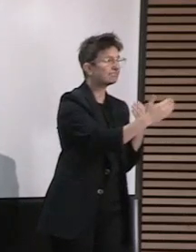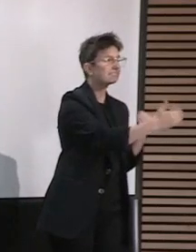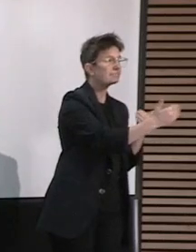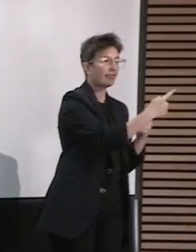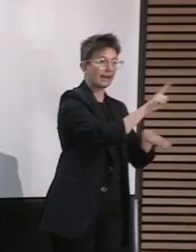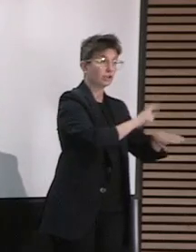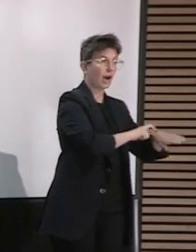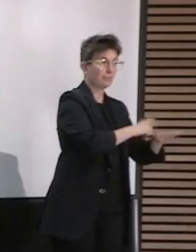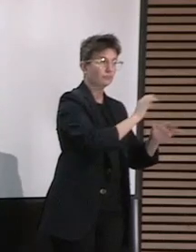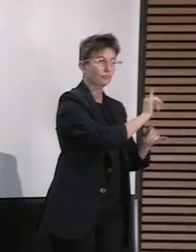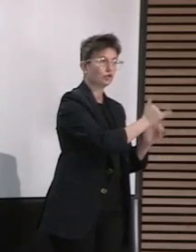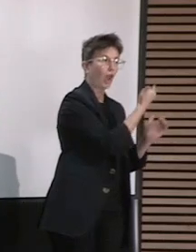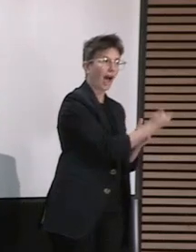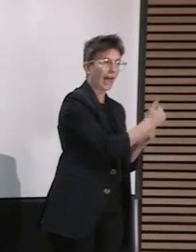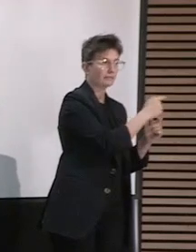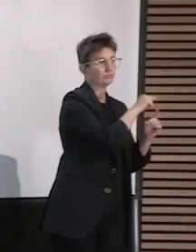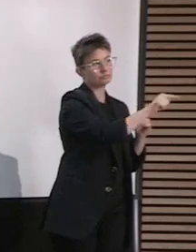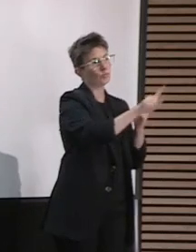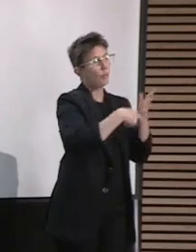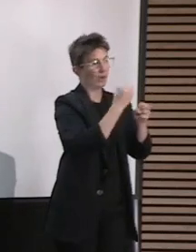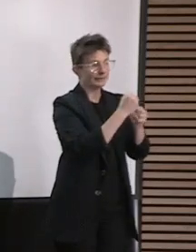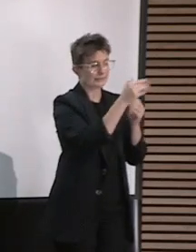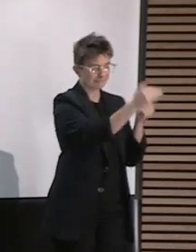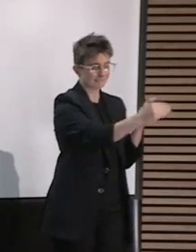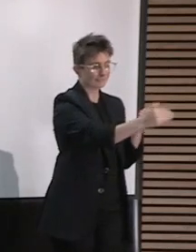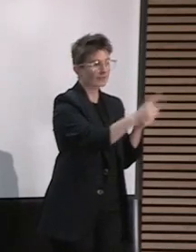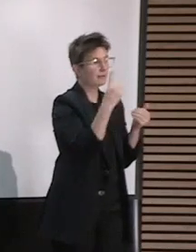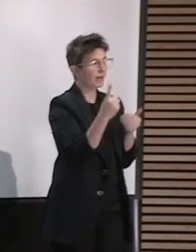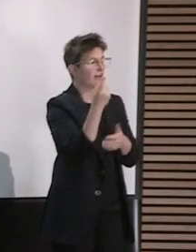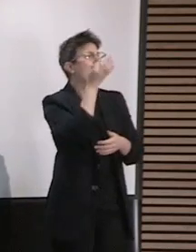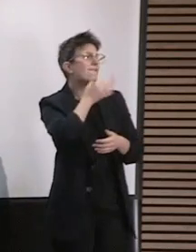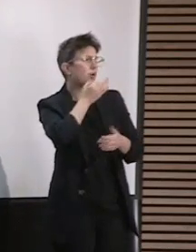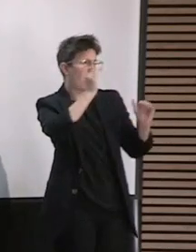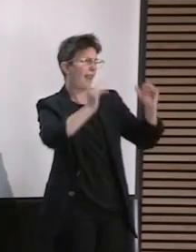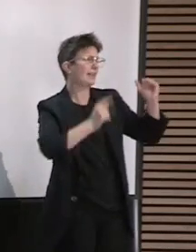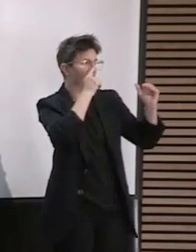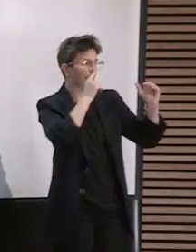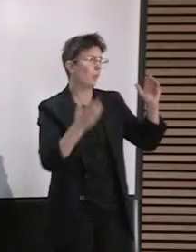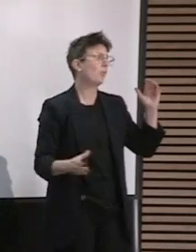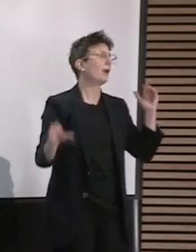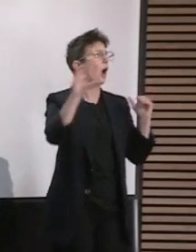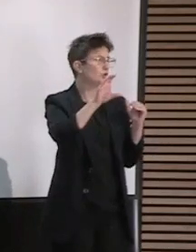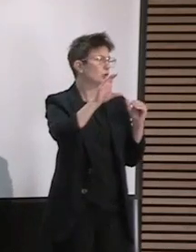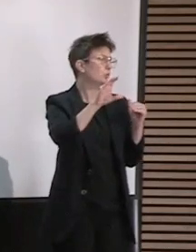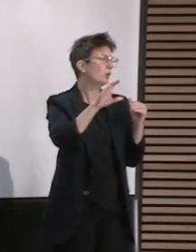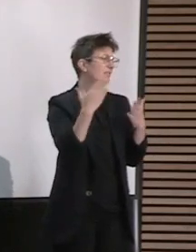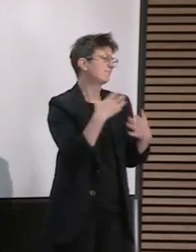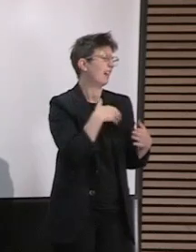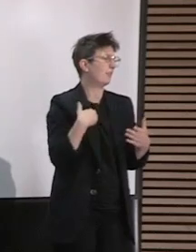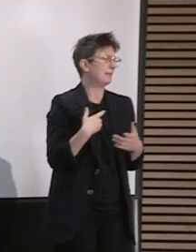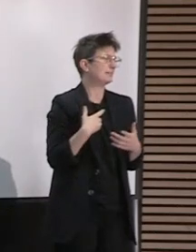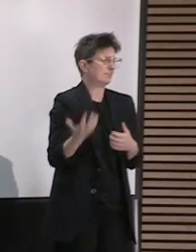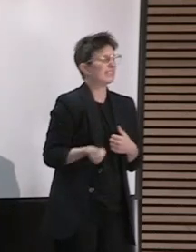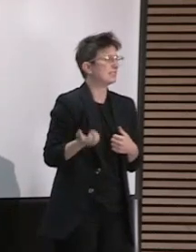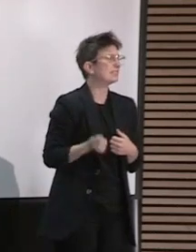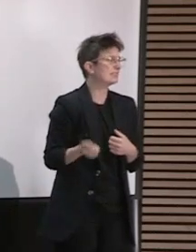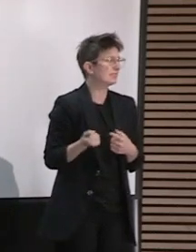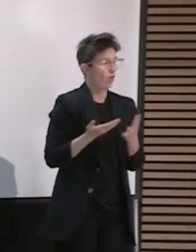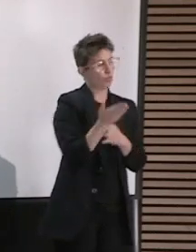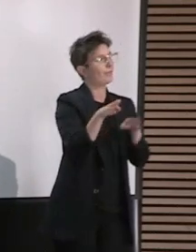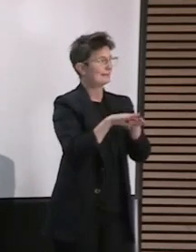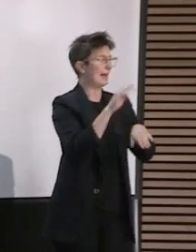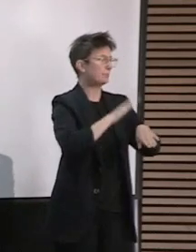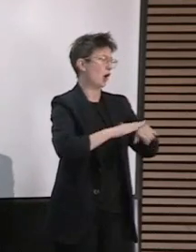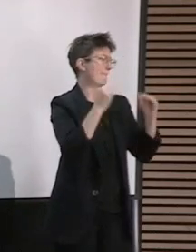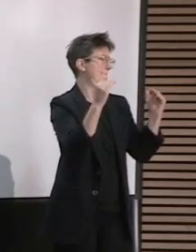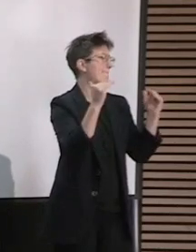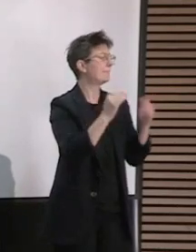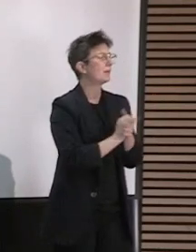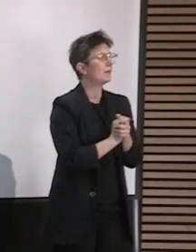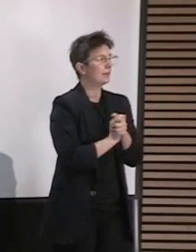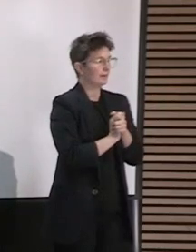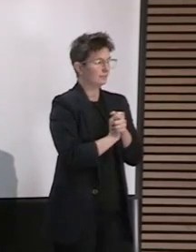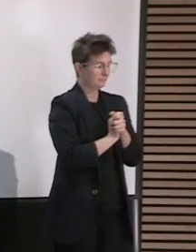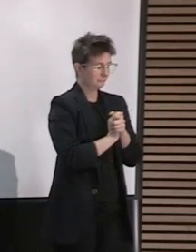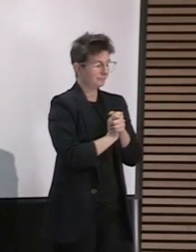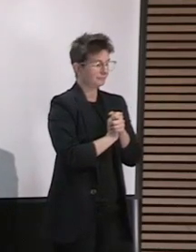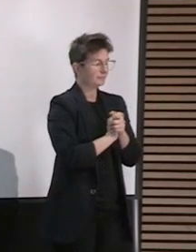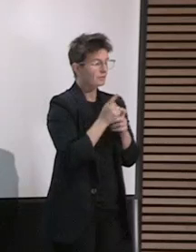ake e 3,096. E 6103 anake nga